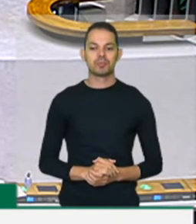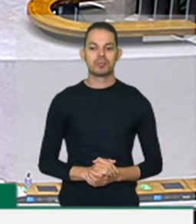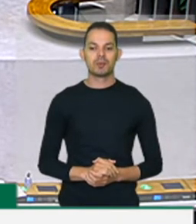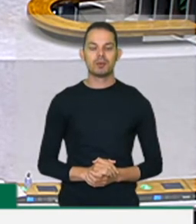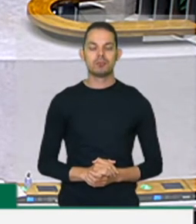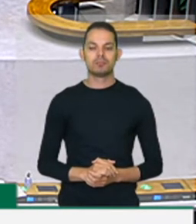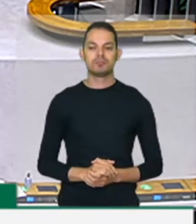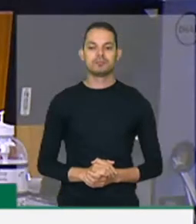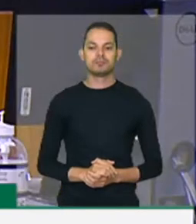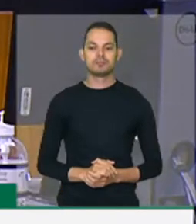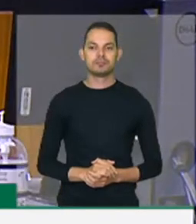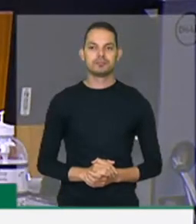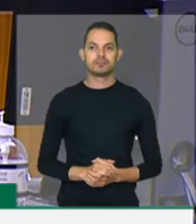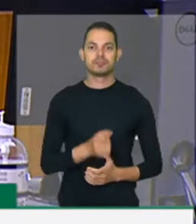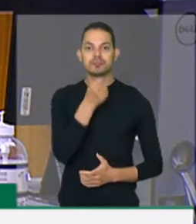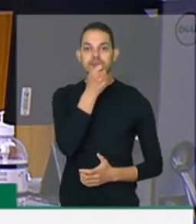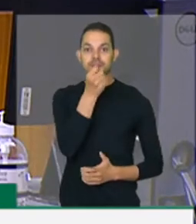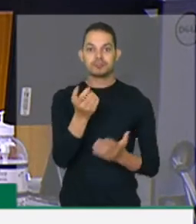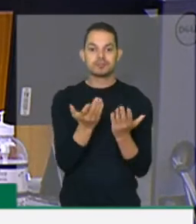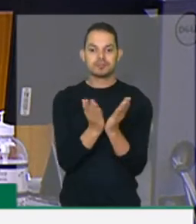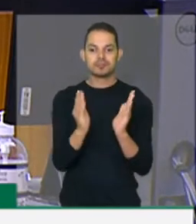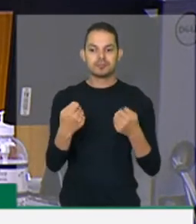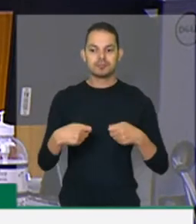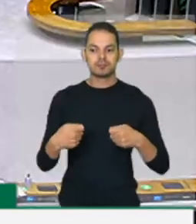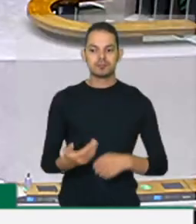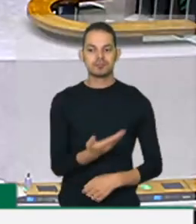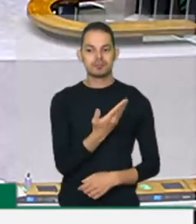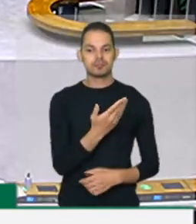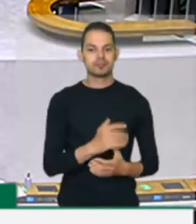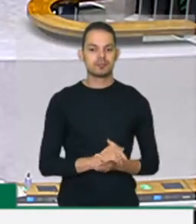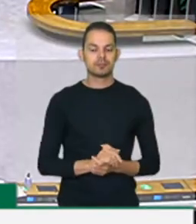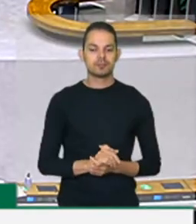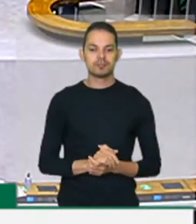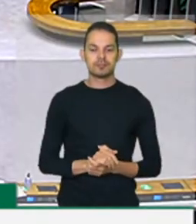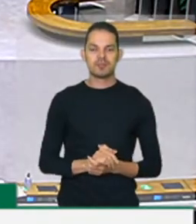ALICE PORTUGAL. UM MINUTO. PRECISA ATIVAR O MICROFONE. -- [DEP. ALICE PORTUGAL]: